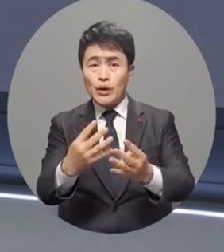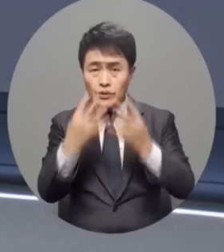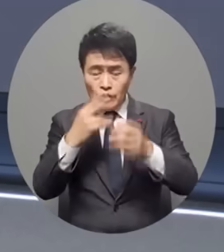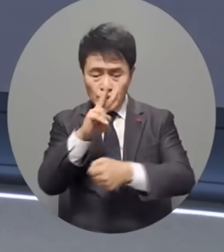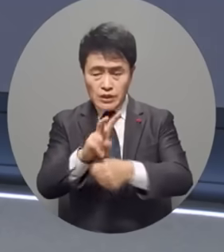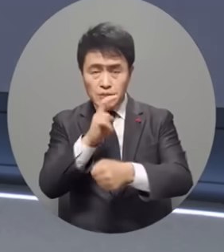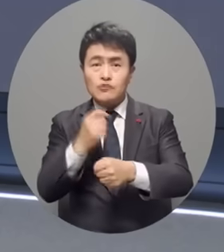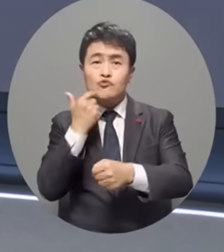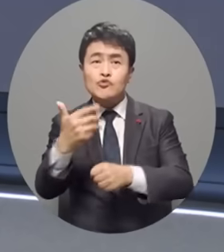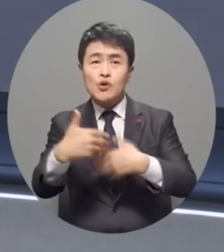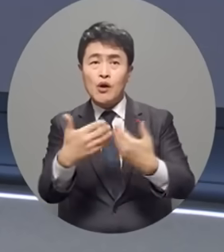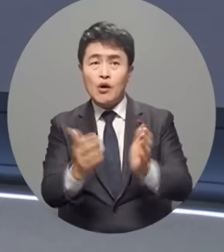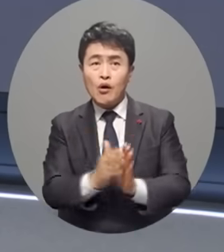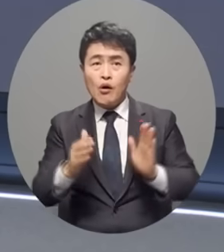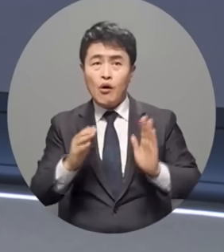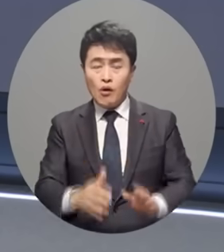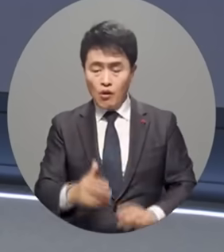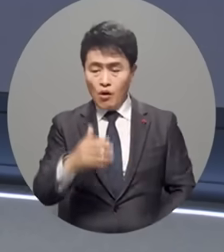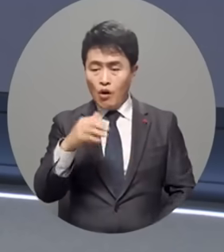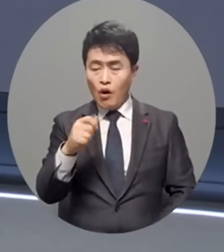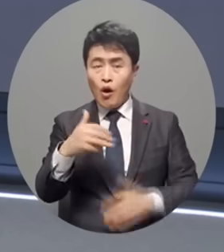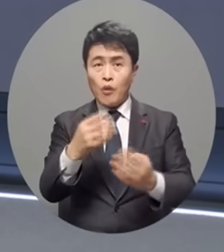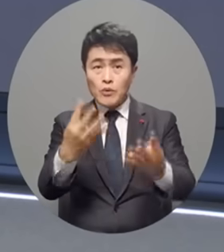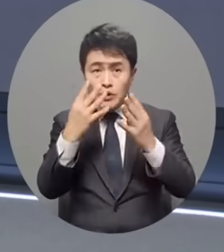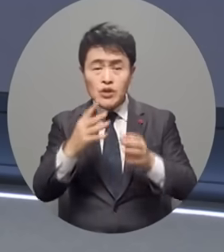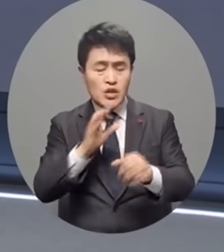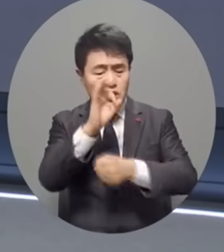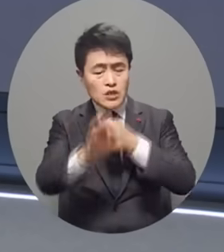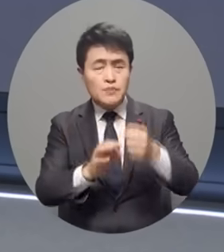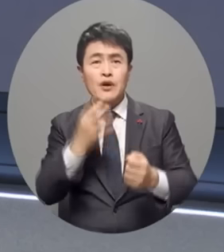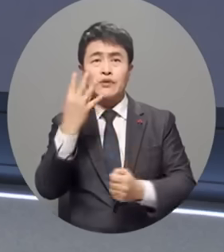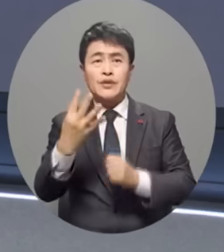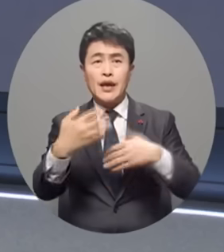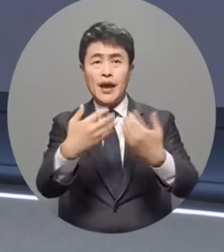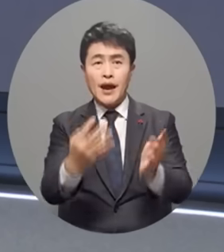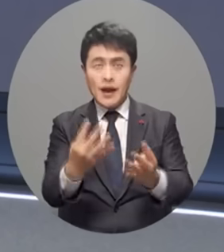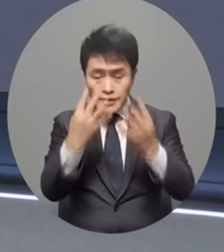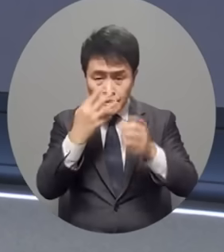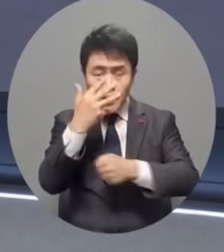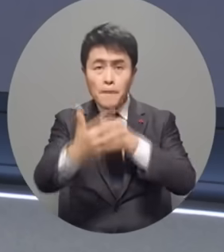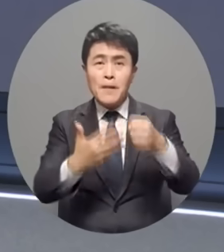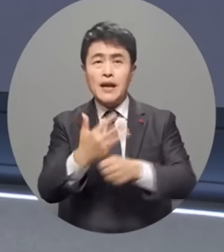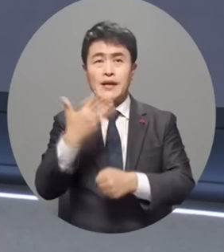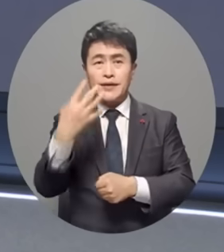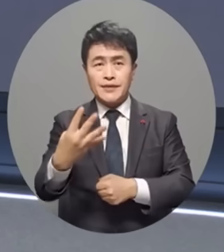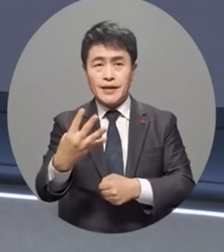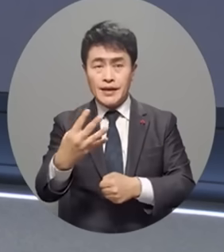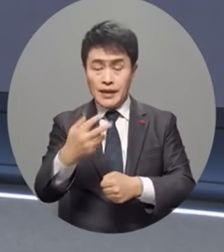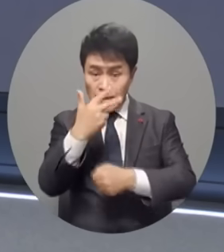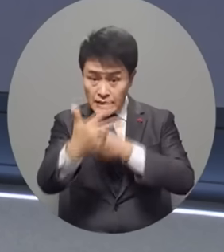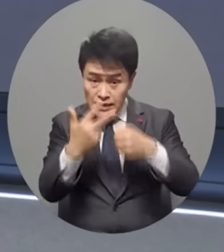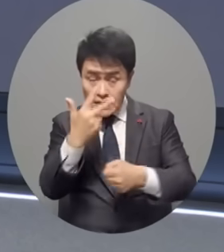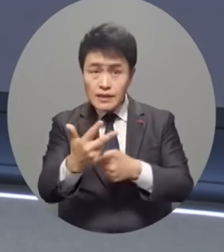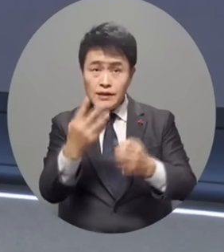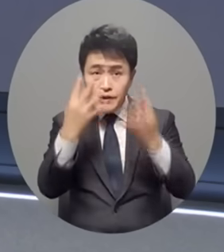1심에서 전두환 사형, 노태우 22년 6개월을선고했고 전두환 비서실장이던 허화평 등